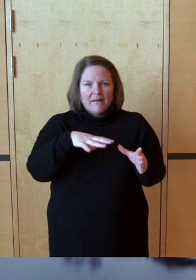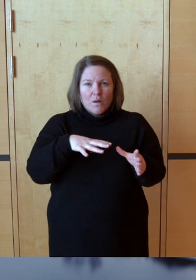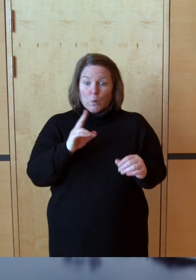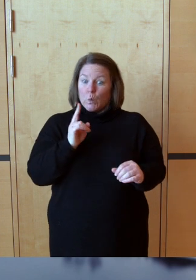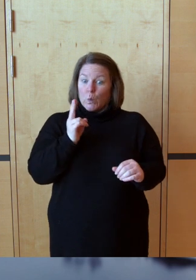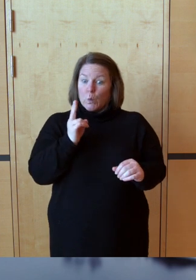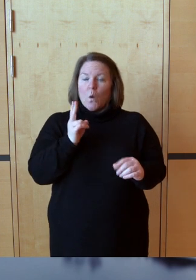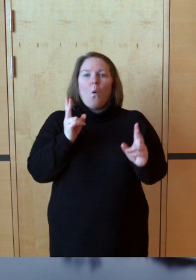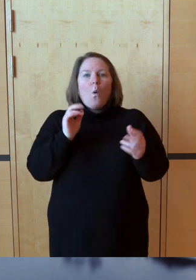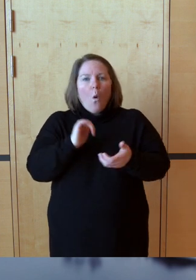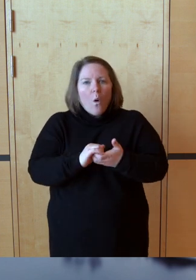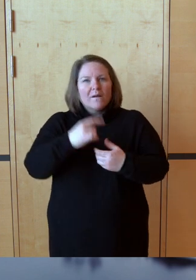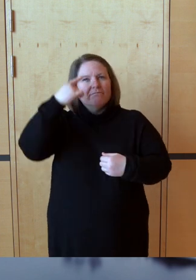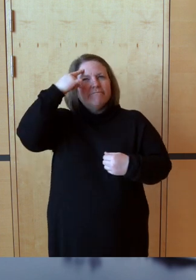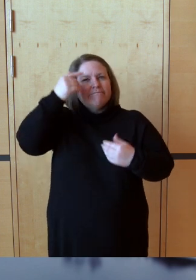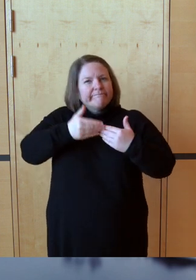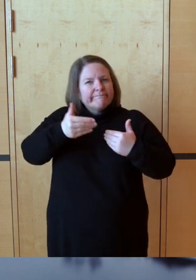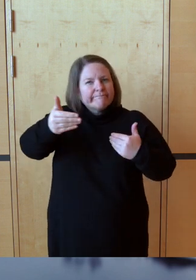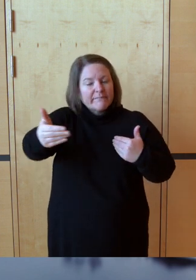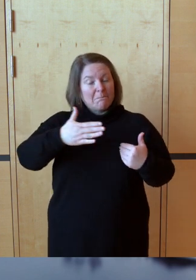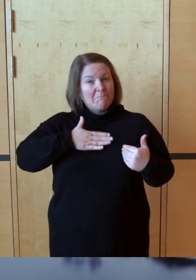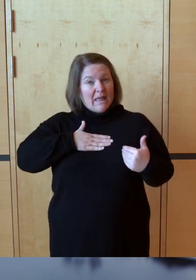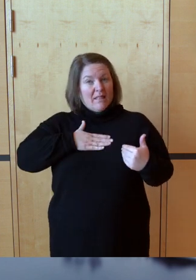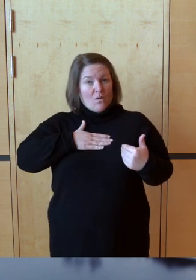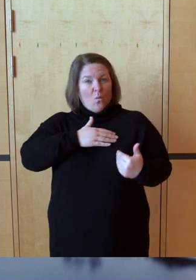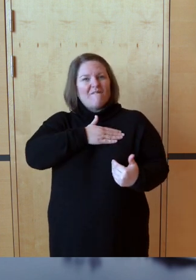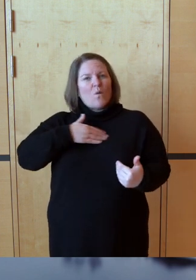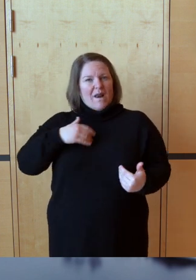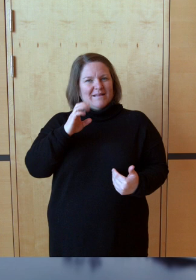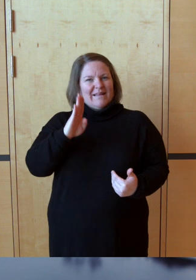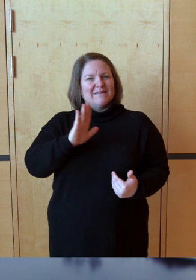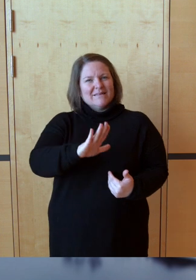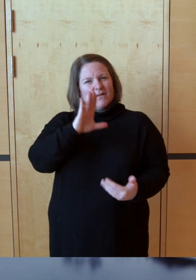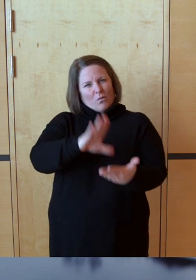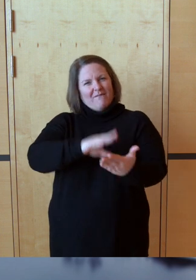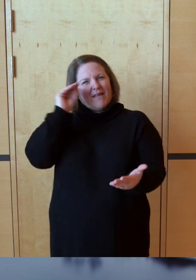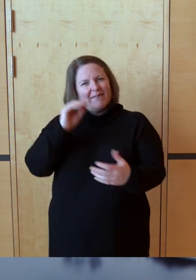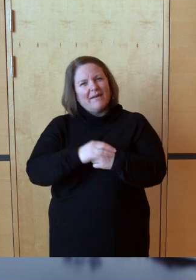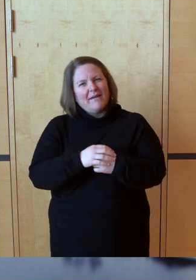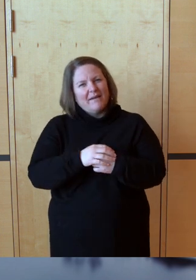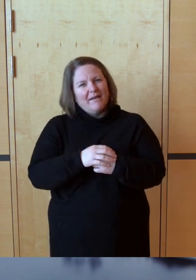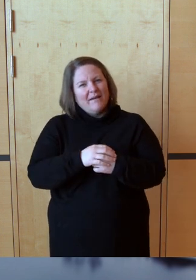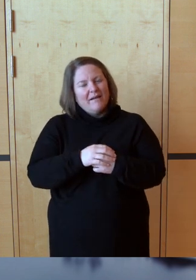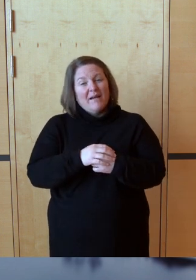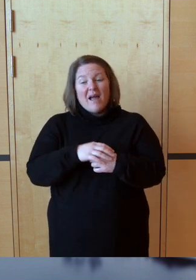Enligt mina Sverigedemokraternas uppfattning så finns inte den här samhällsekonomiska Instans att säga